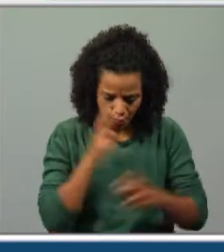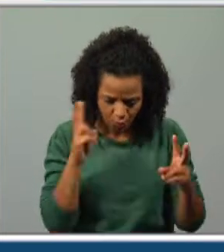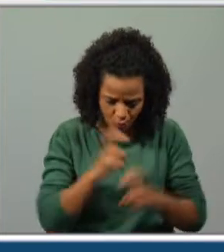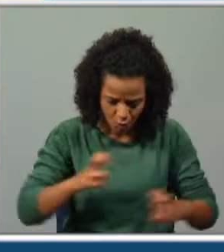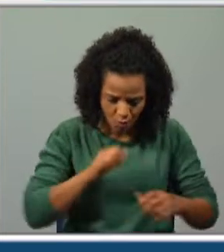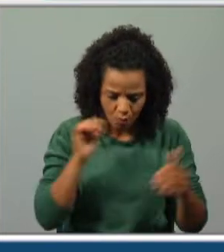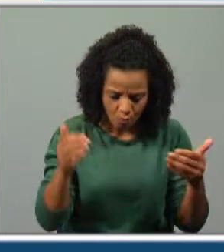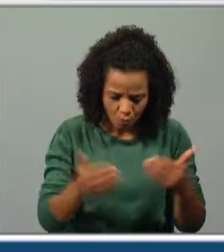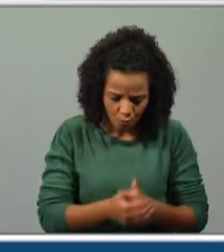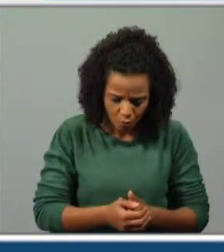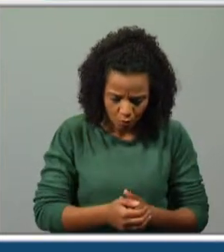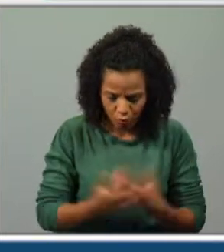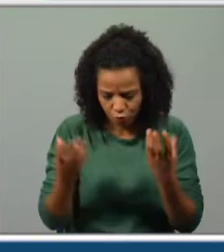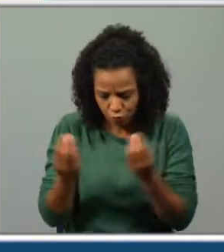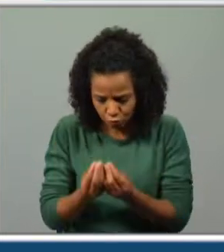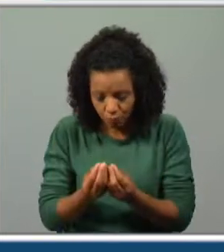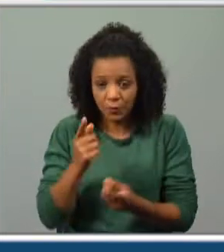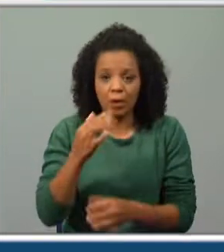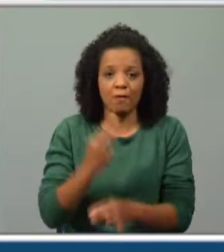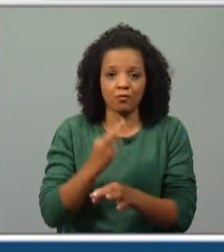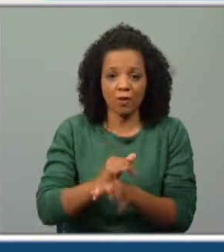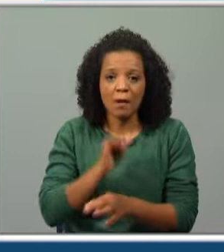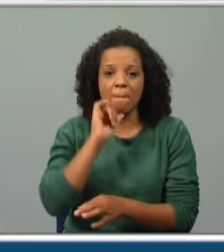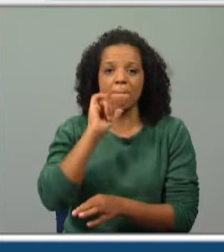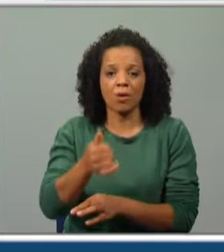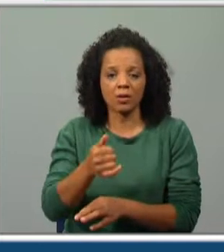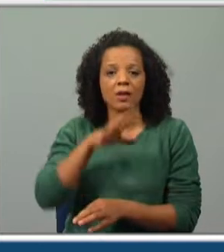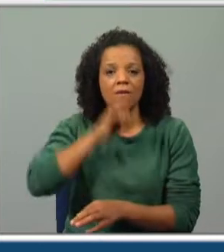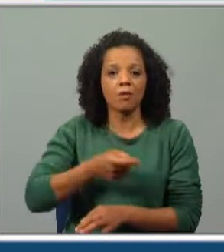bastardo e Portanto festejava-se a morte de bastardo elementava-se a suposta 混蛋，因此慶祝死亡應該的混蛋